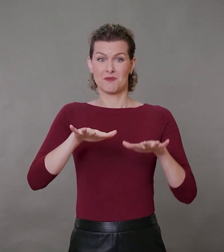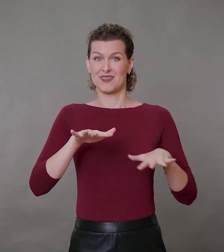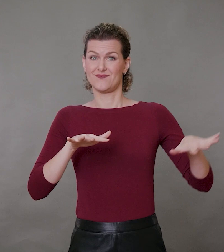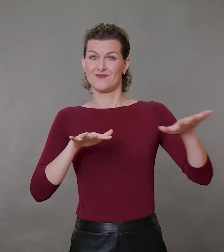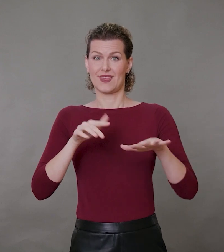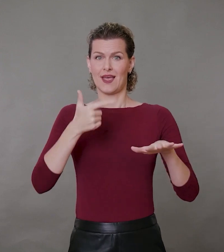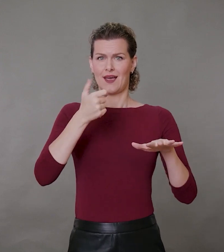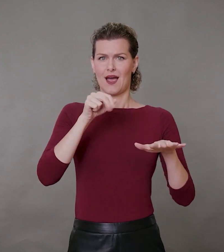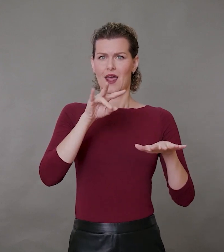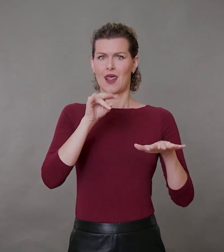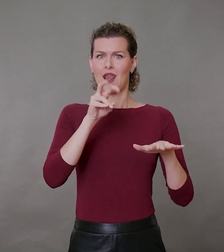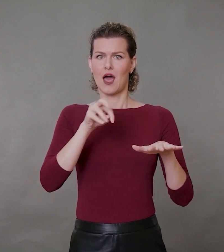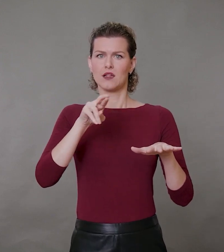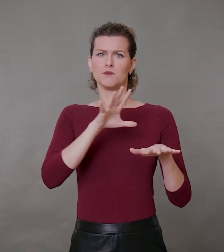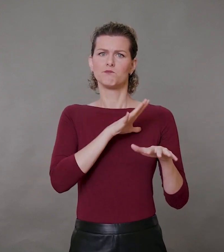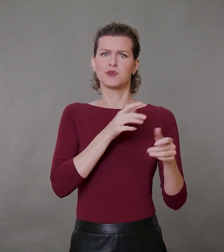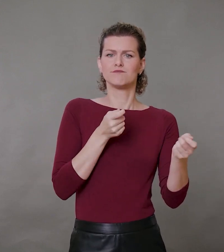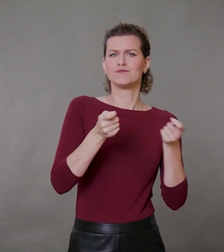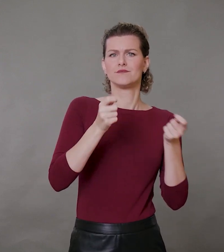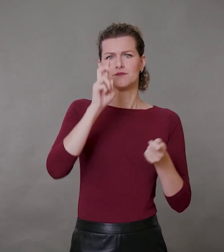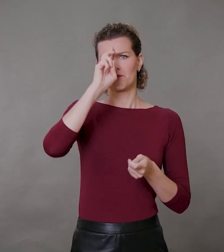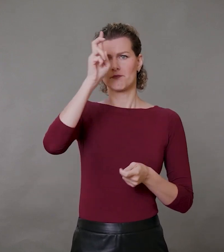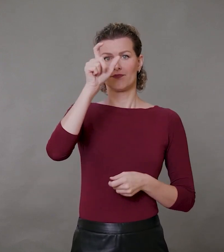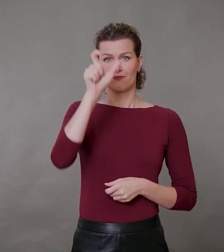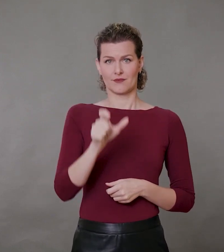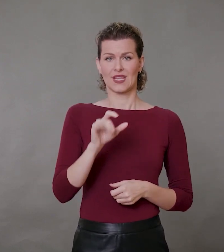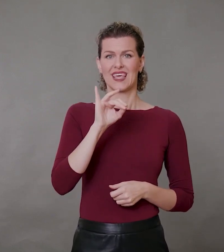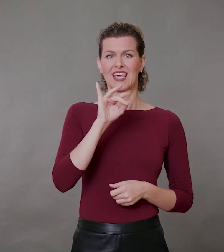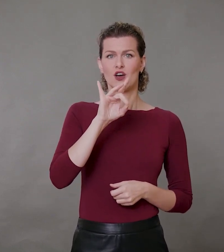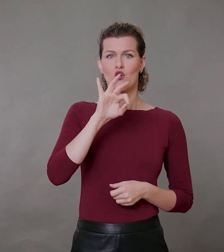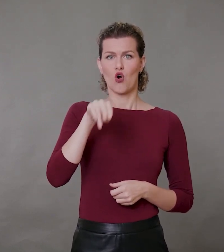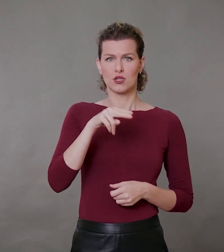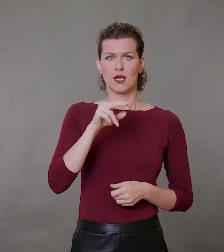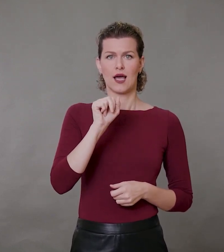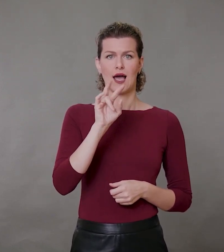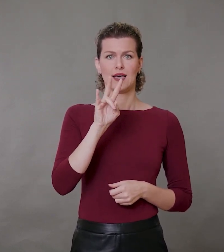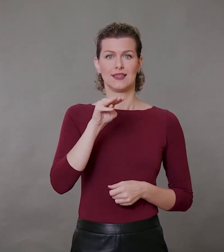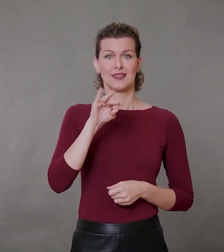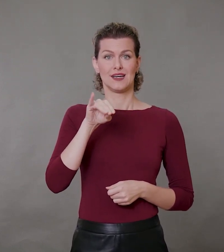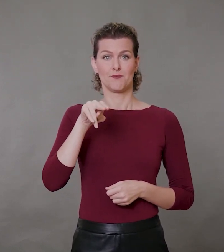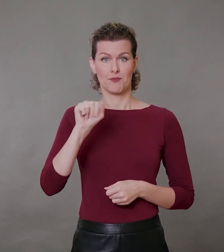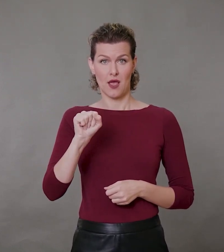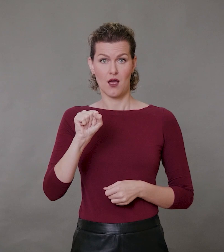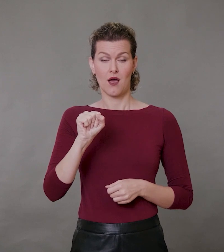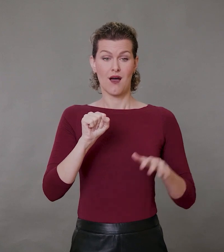в Галилее правил царь Ирод Антипа.